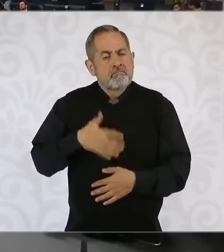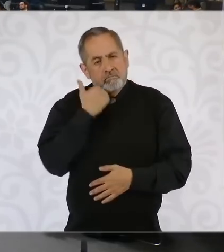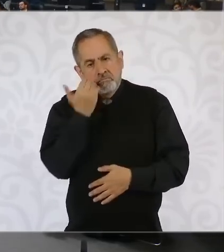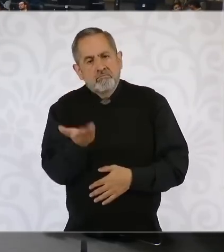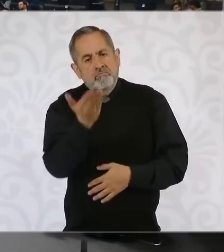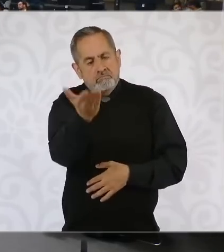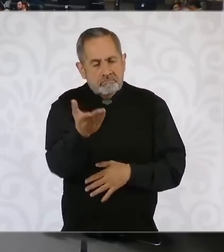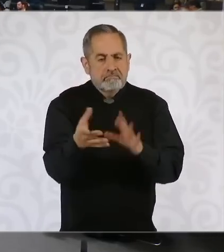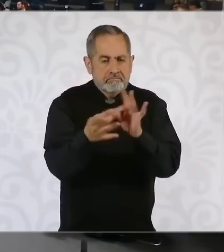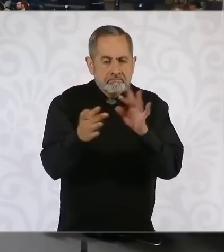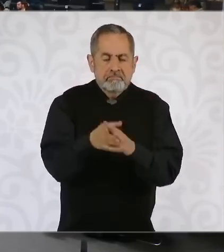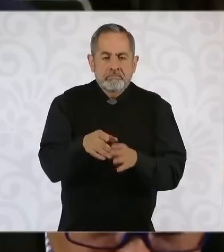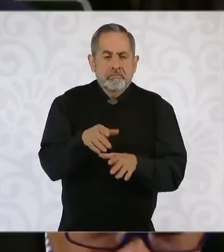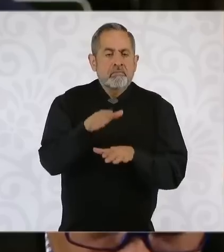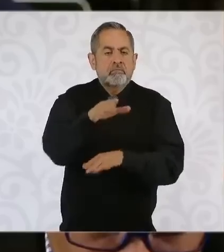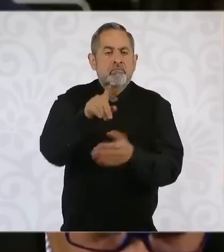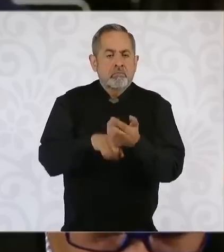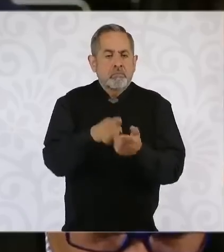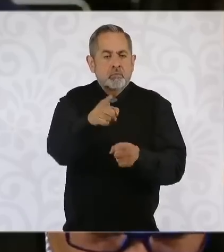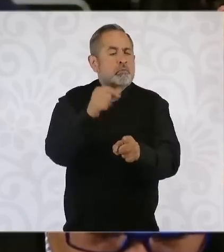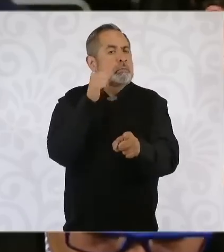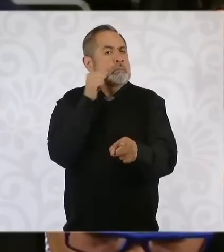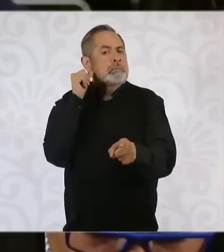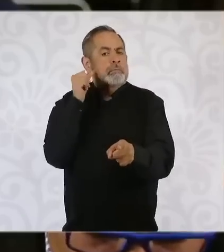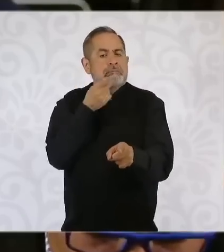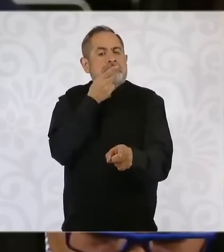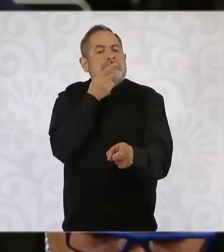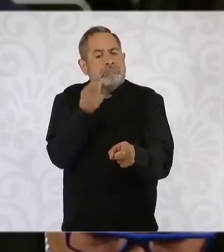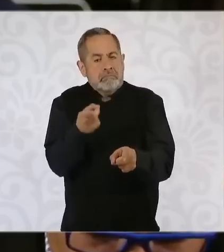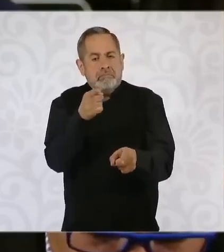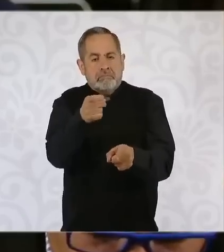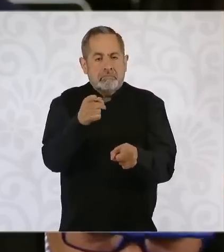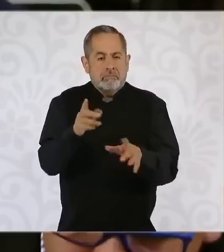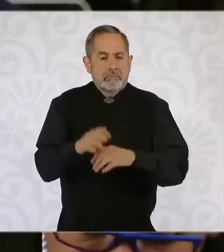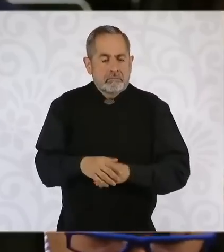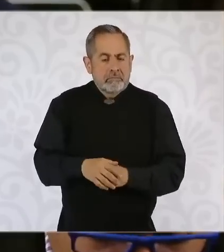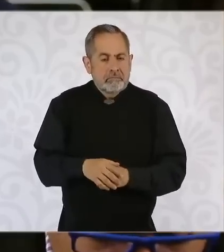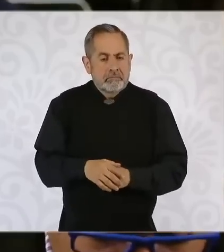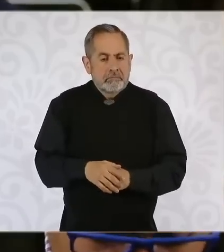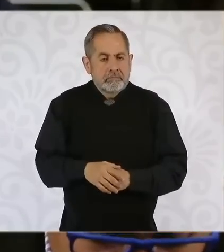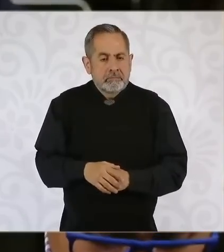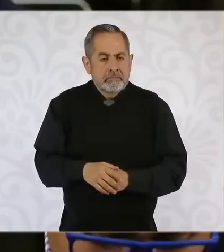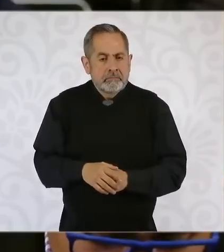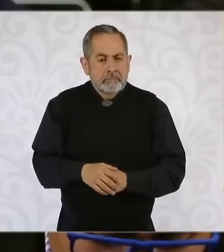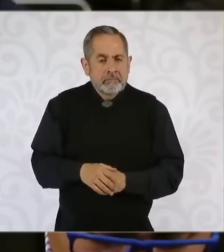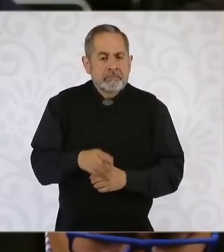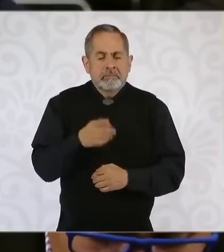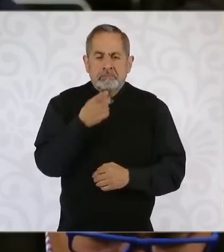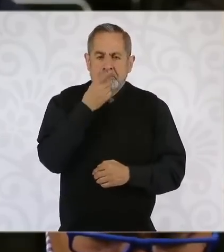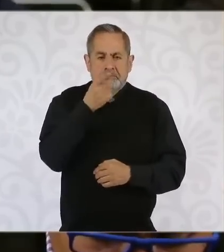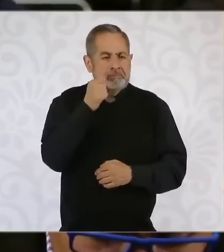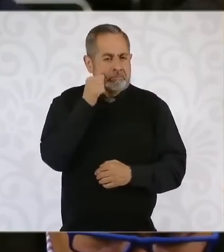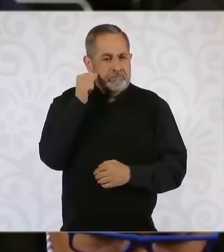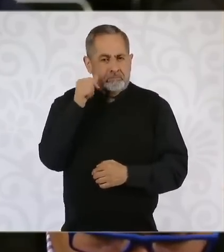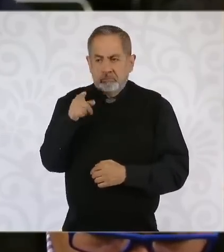Justo a propósito de que usted ayer comentaba que le fue que al movimiento cuando empieza le fue muy